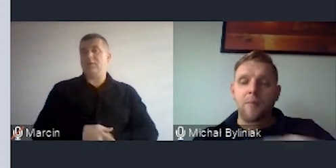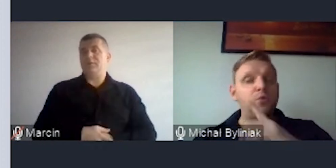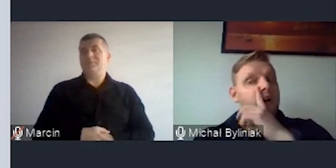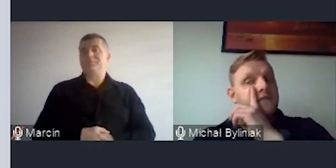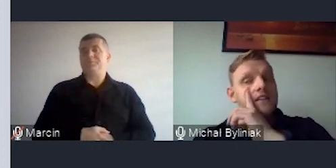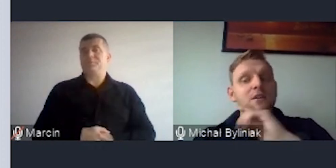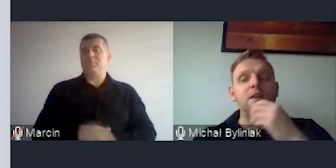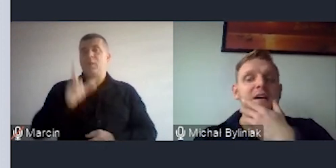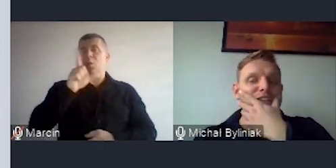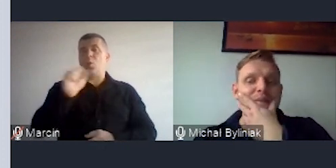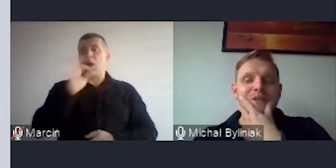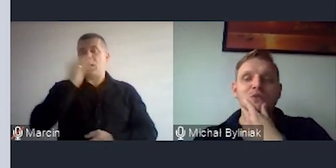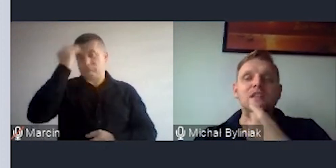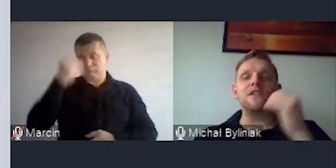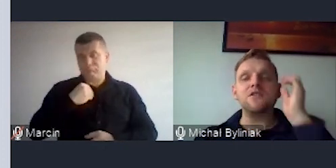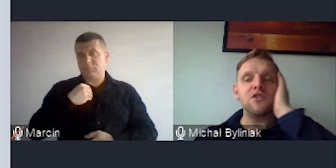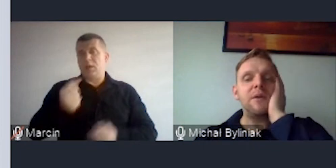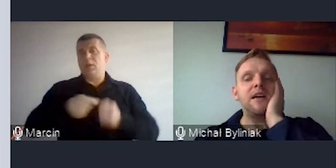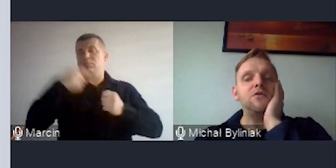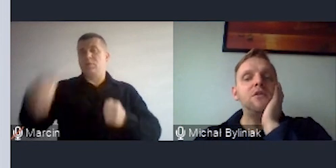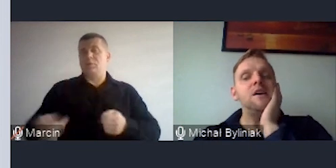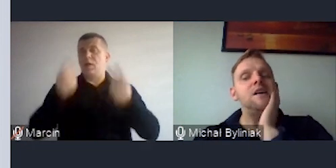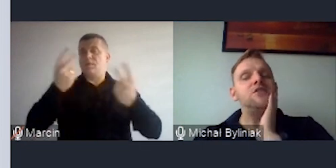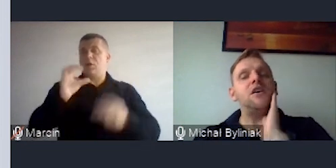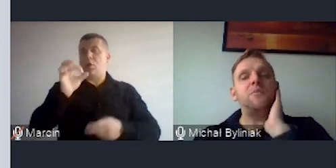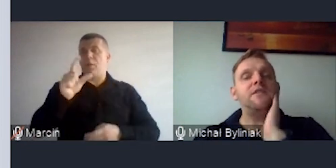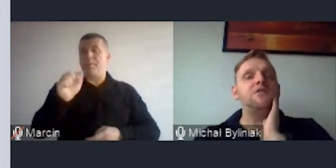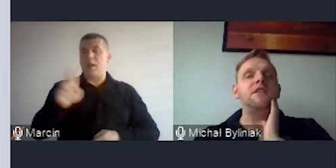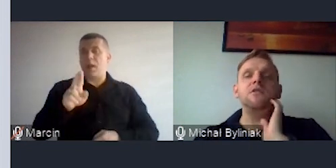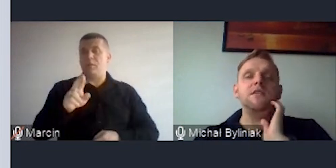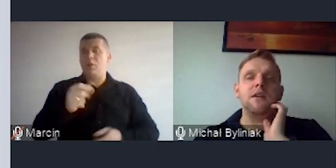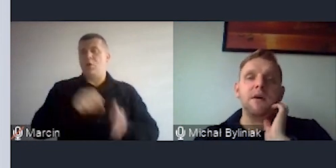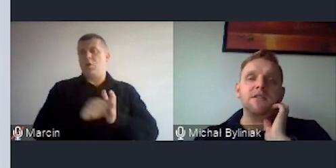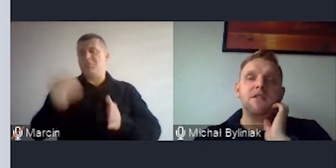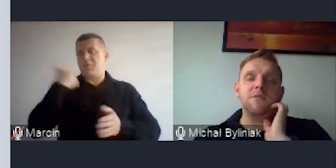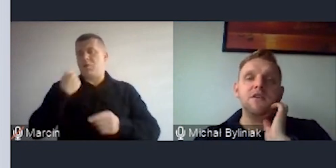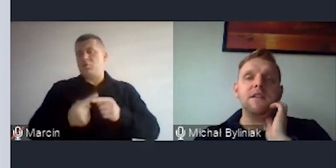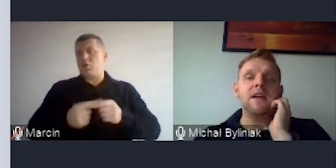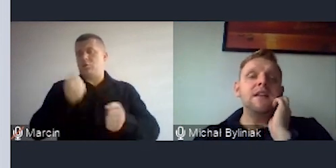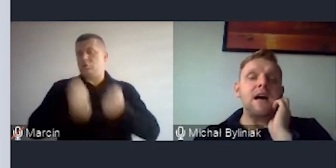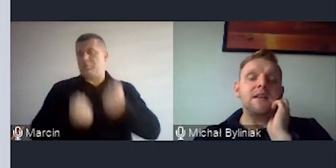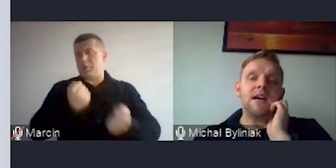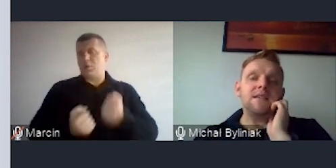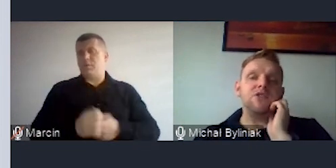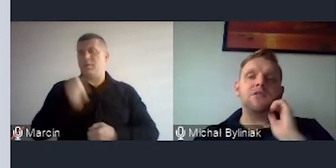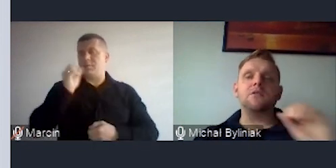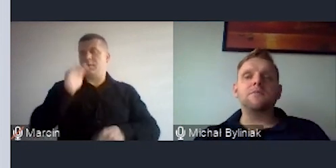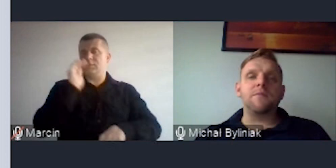Pan Łukasz zwraca uwagę, że przedłużenie ważności operatu, że od pewnego czasu jest trochę bardziej skomplikowane. Tak, zgadzam się.